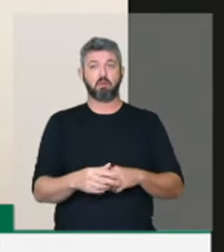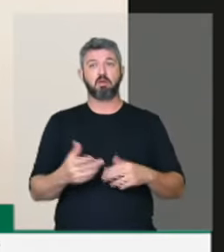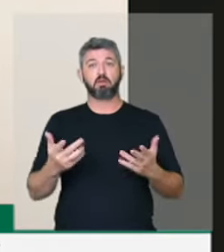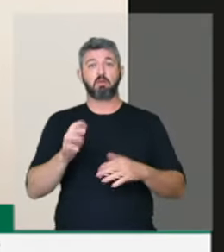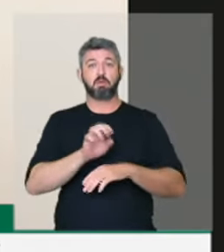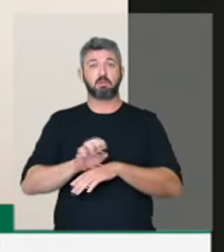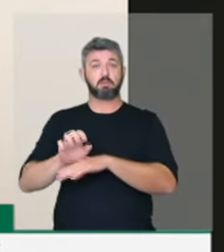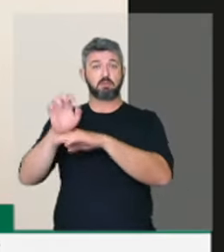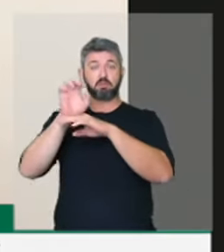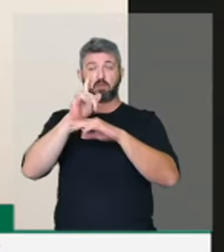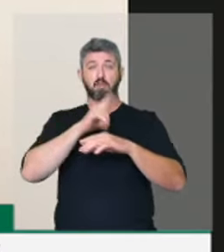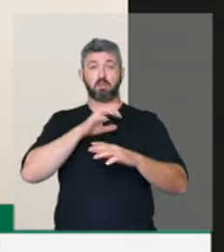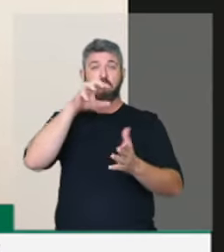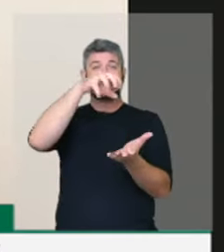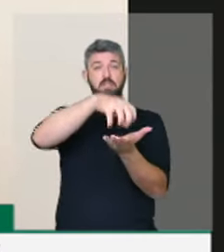REGULAÇÃO DE LEITO DO SUS. E, OBVIAMENTE, AMPLIA O